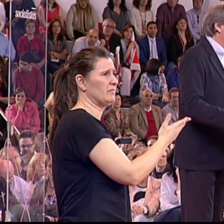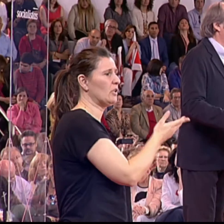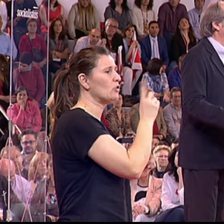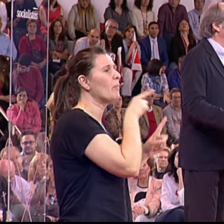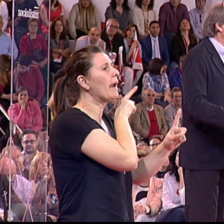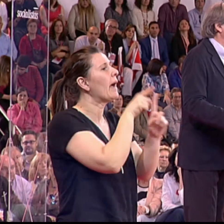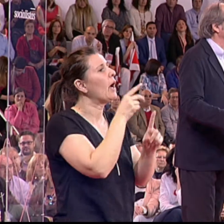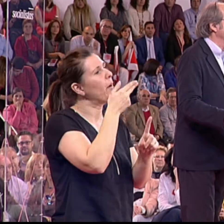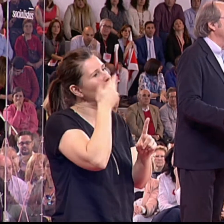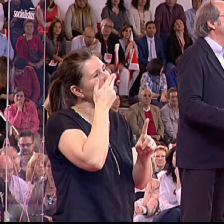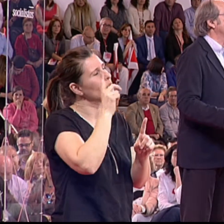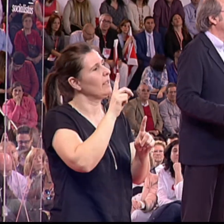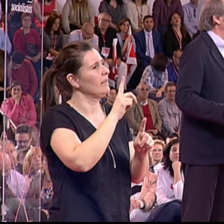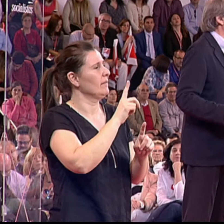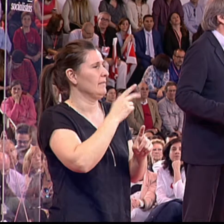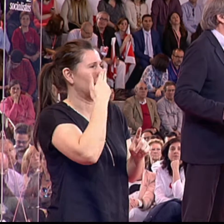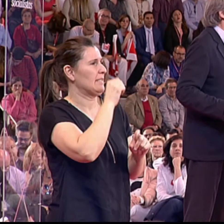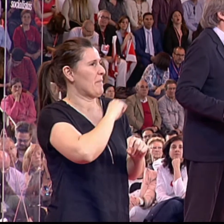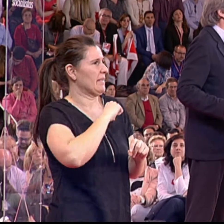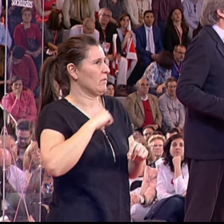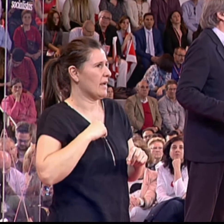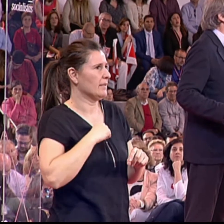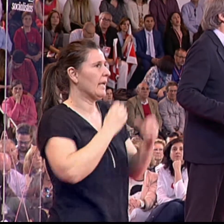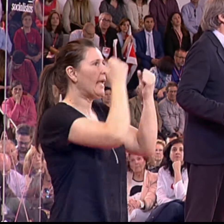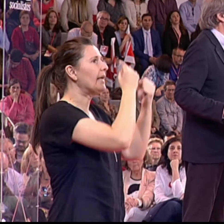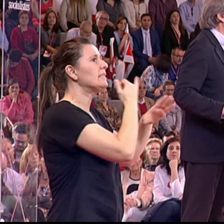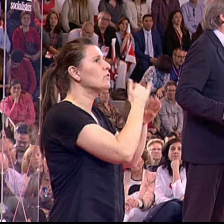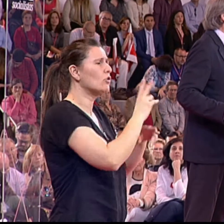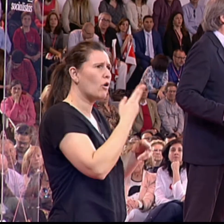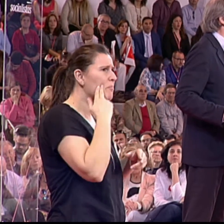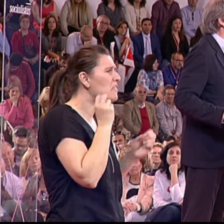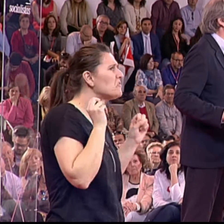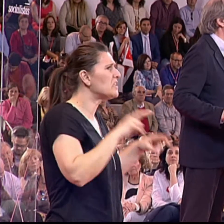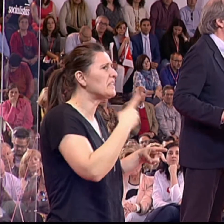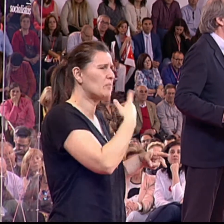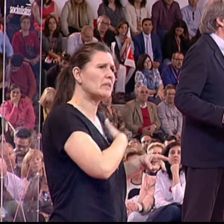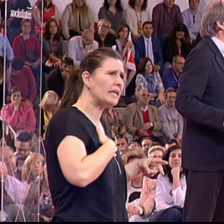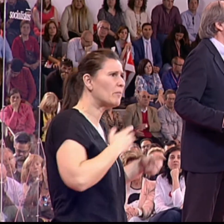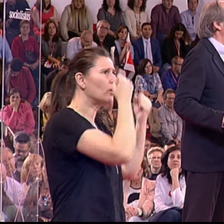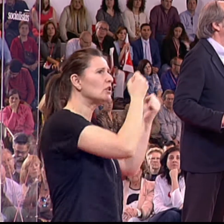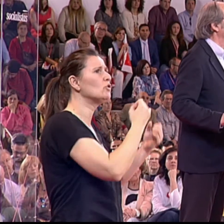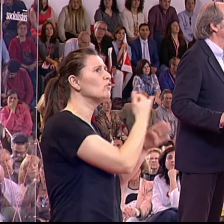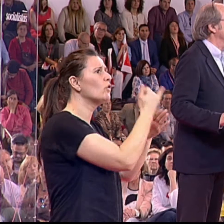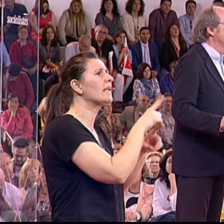particulares. Instituciones, no nos dé miedo decir que creemos en las instituciones que la necesitamos